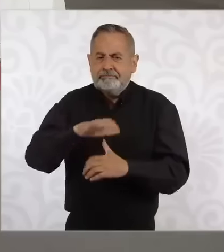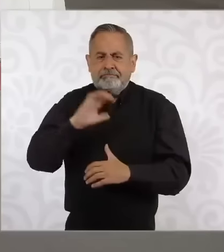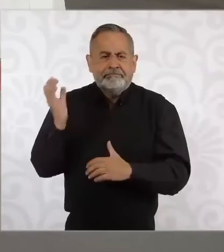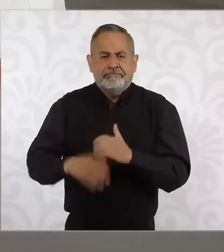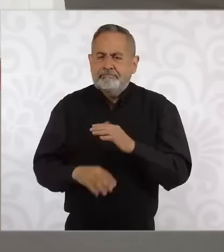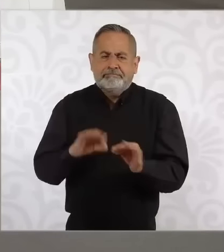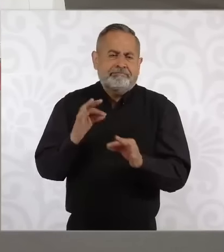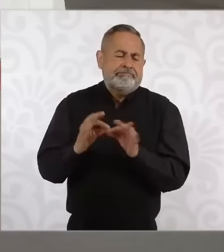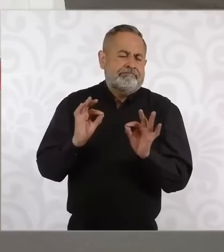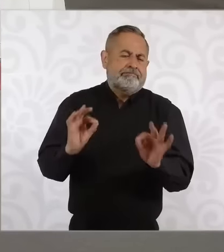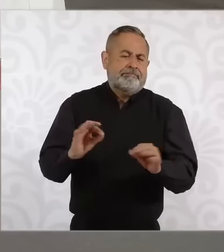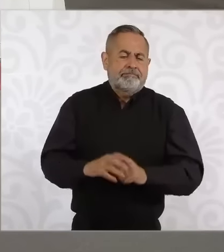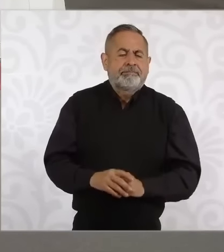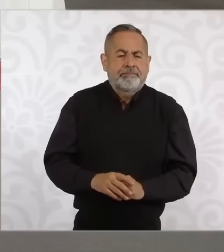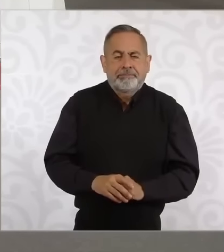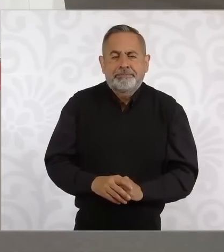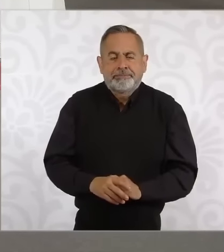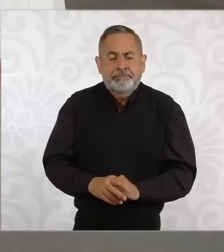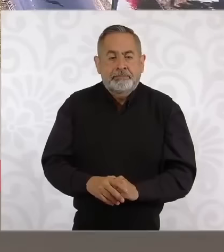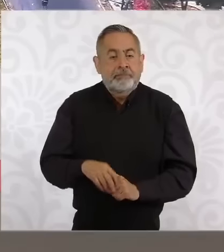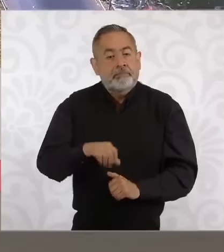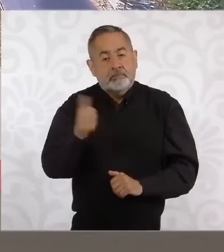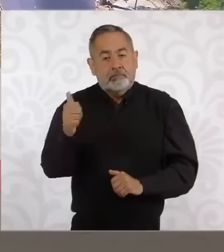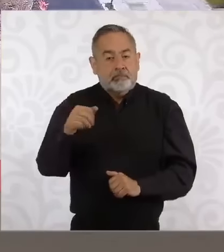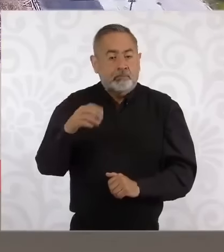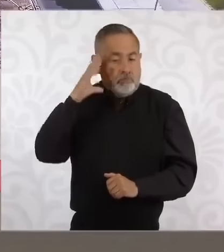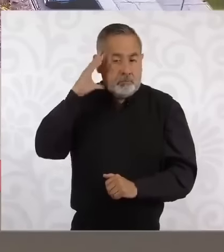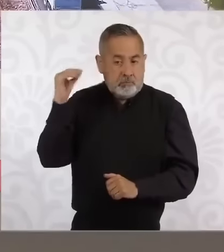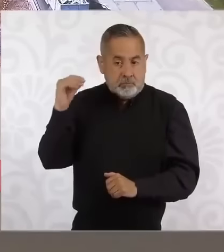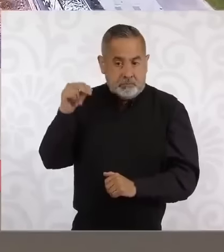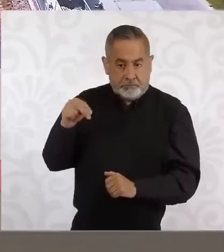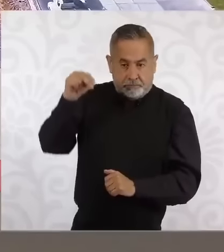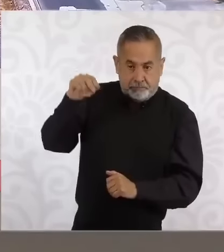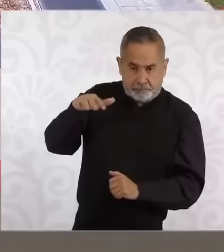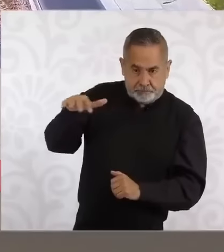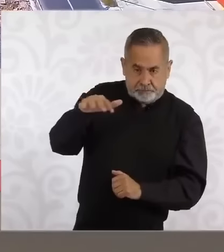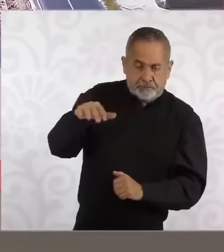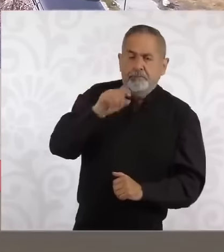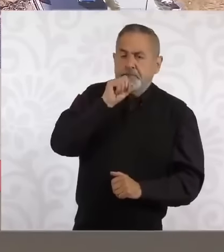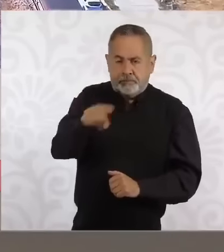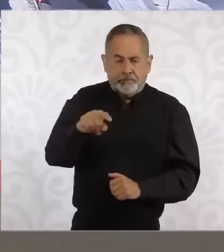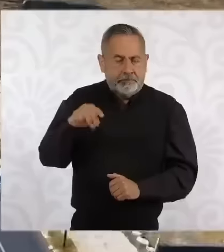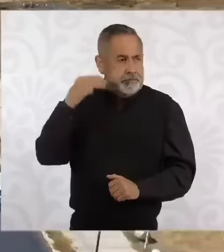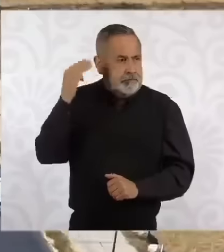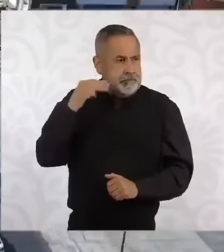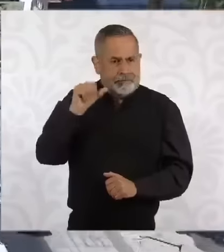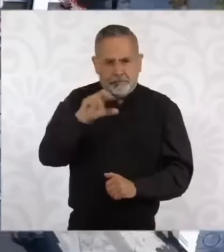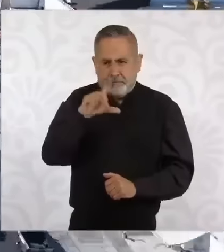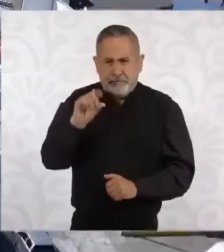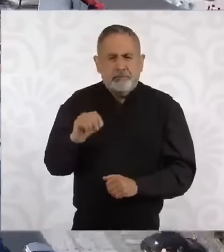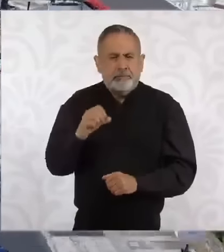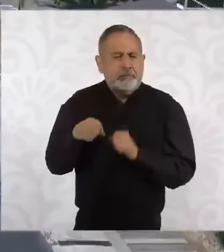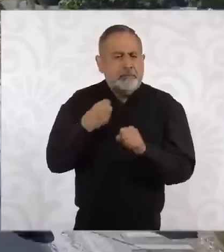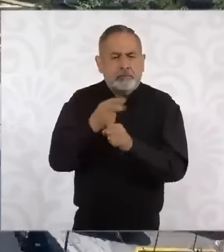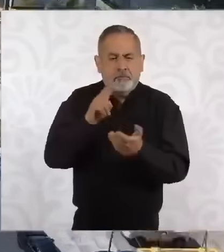siguiente eh Arco Norte en Colima también para marzo de 2026 estaremos terminando. Como ven,